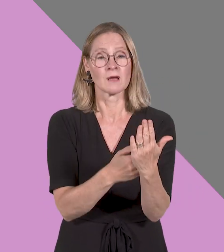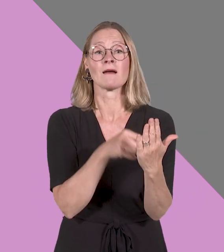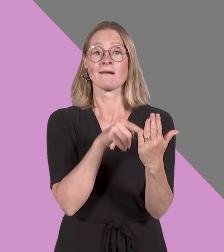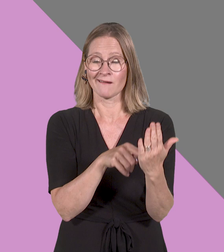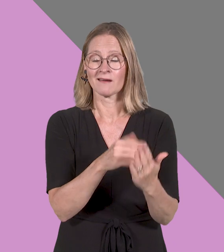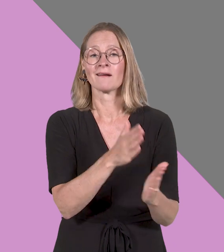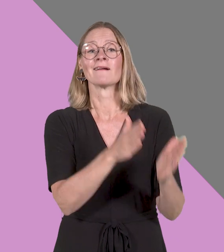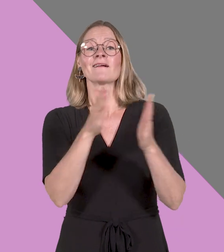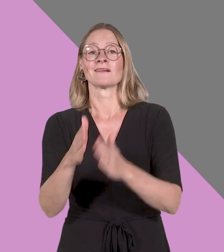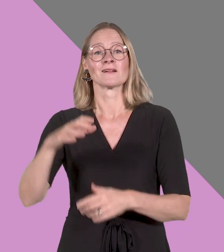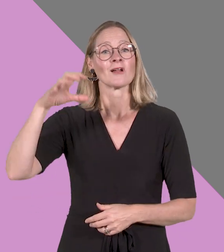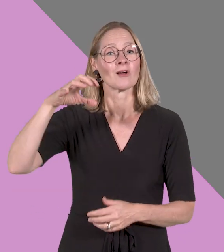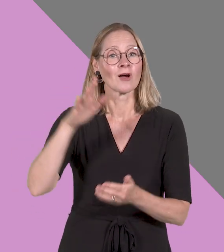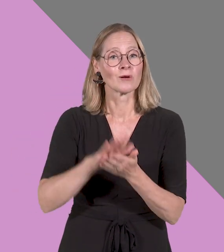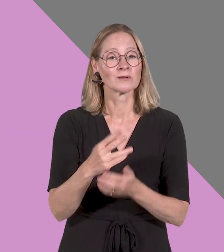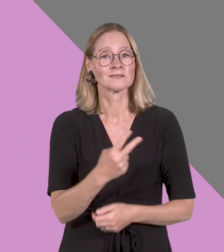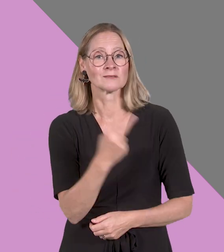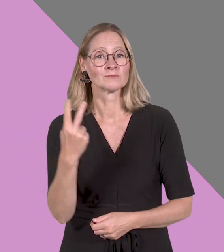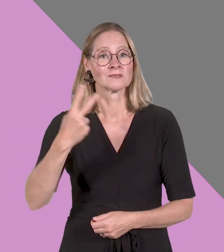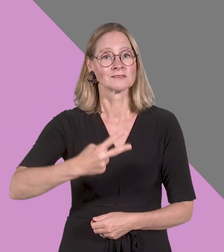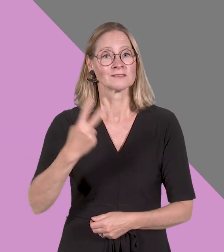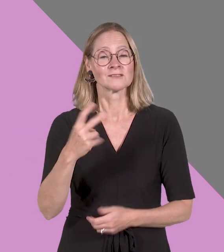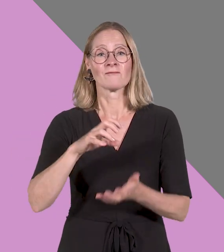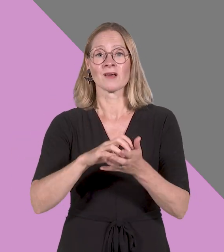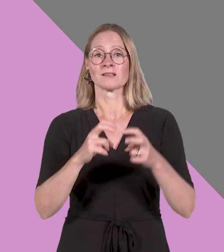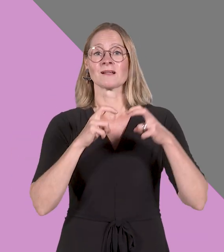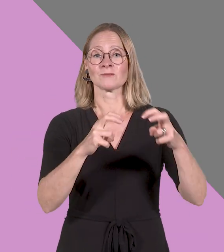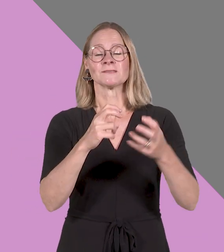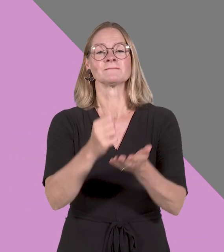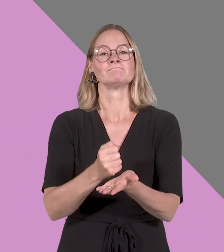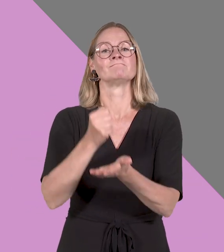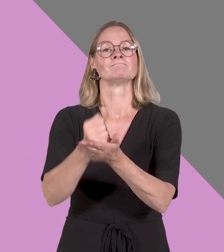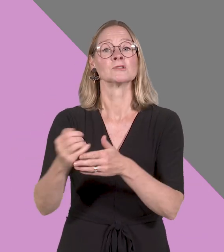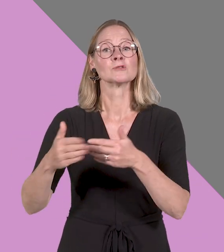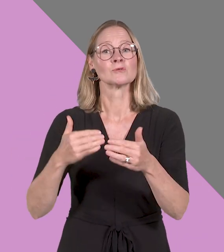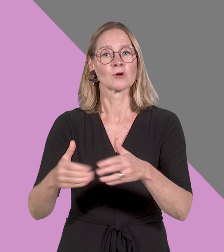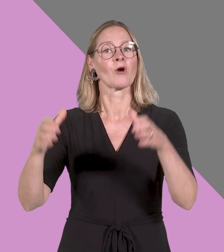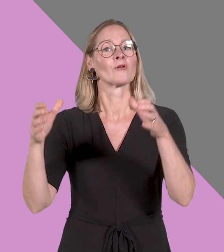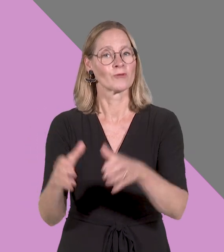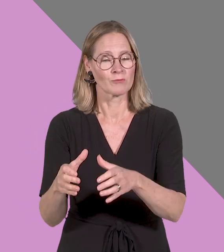ja lokakuussa 2022 valtioneuvosto asetti työryhmän -